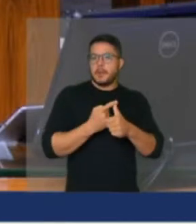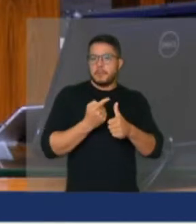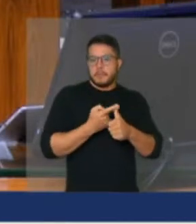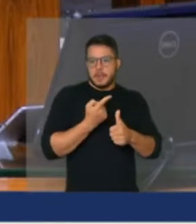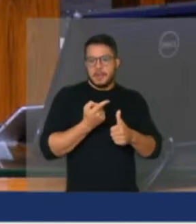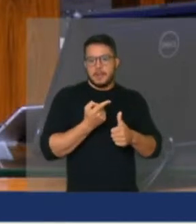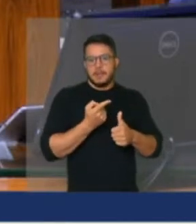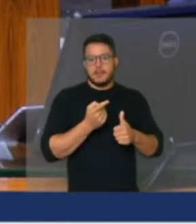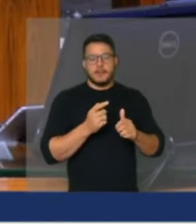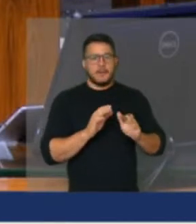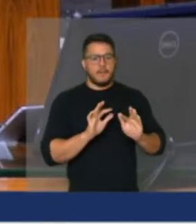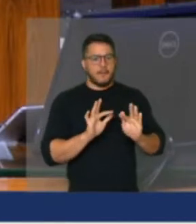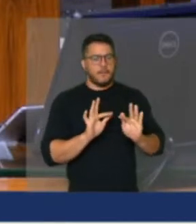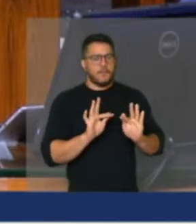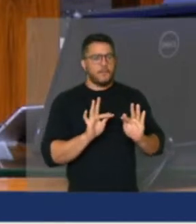PRIORIDADE, É MUITO RÁ PIDO, ESTAMOS FALTANDO MEIA DÚZIA